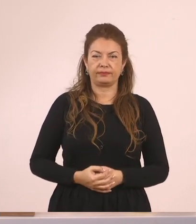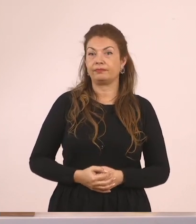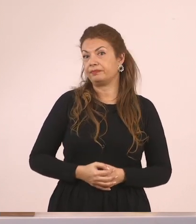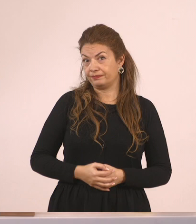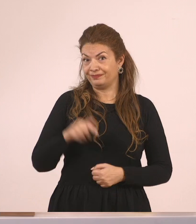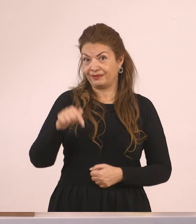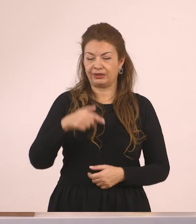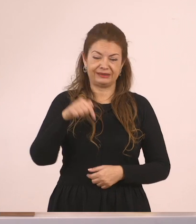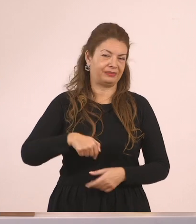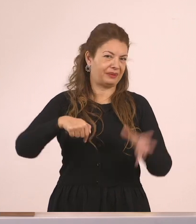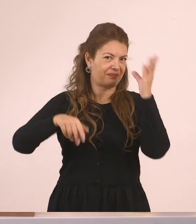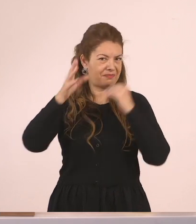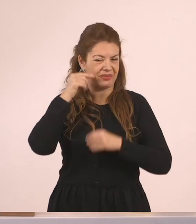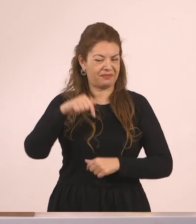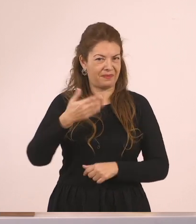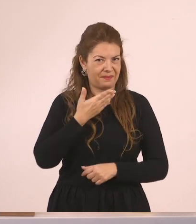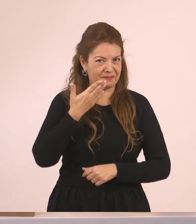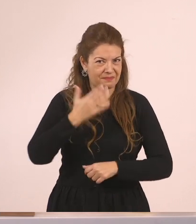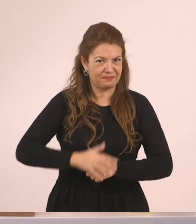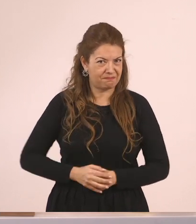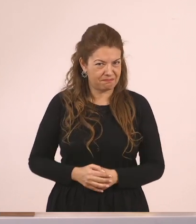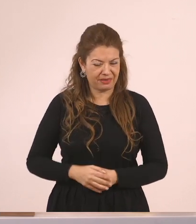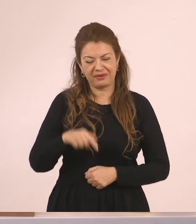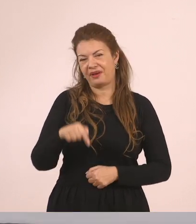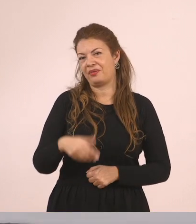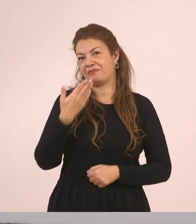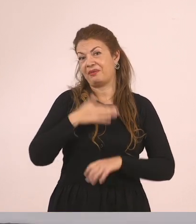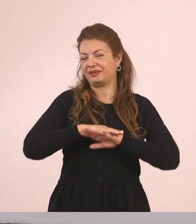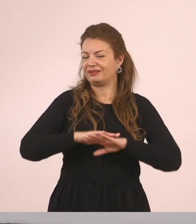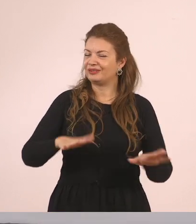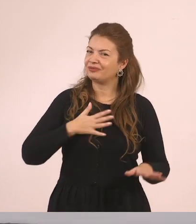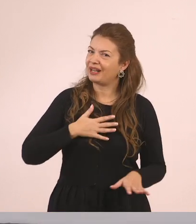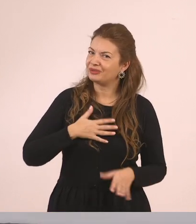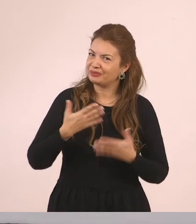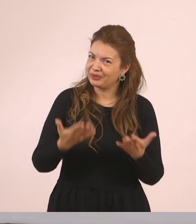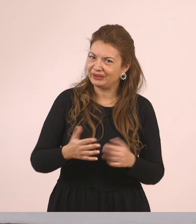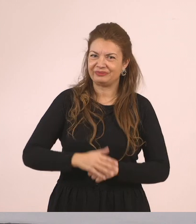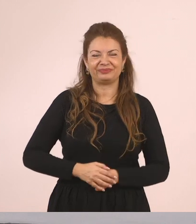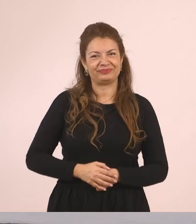Αυτά λοιπόν είχαμε να δούμε σήμερα σ' αυτό μας το μάθημα. Κάπου εδώ τελειώσαμε. Σας ευχαριστώ πολύ που ήσασταν μαζί μας.